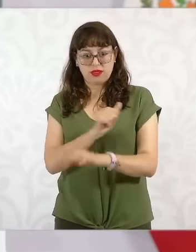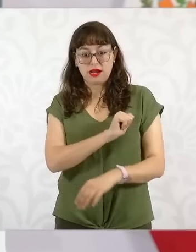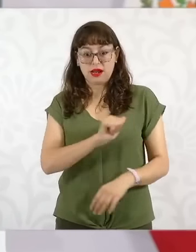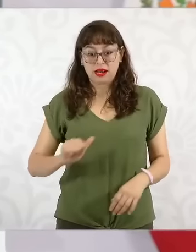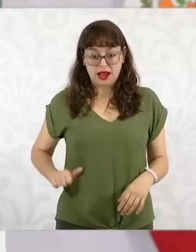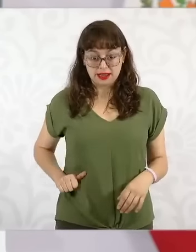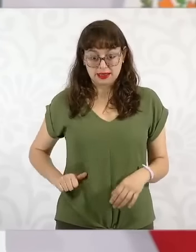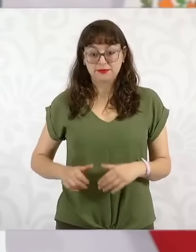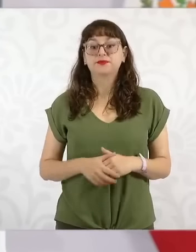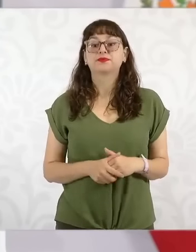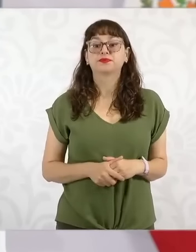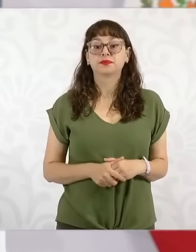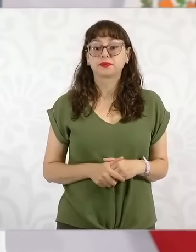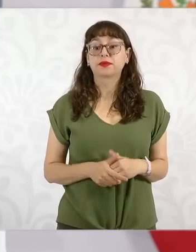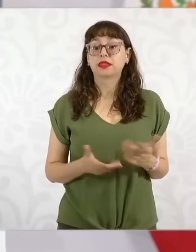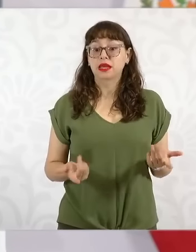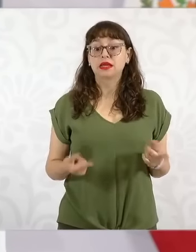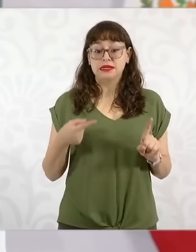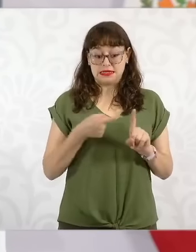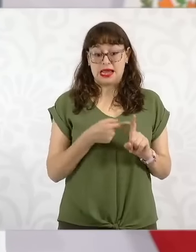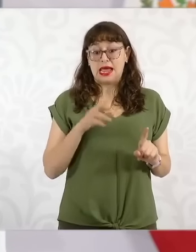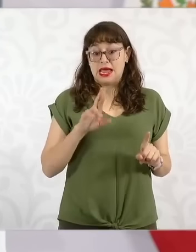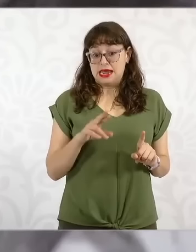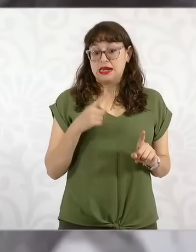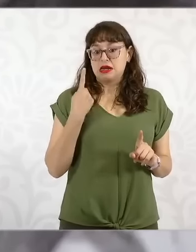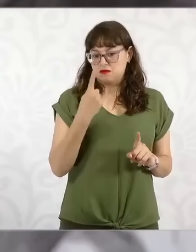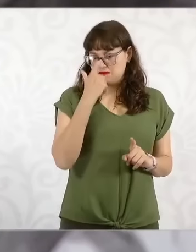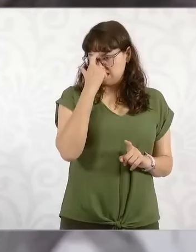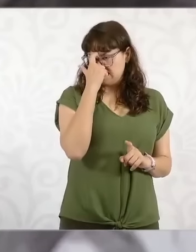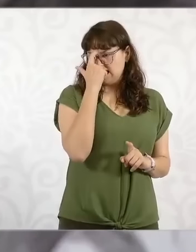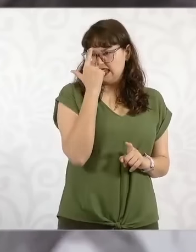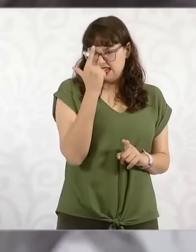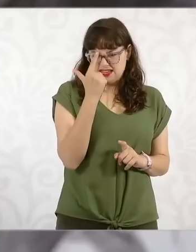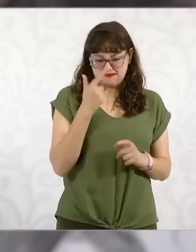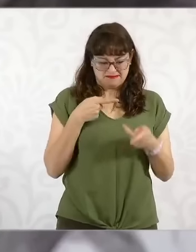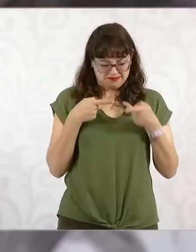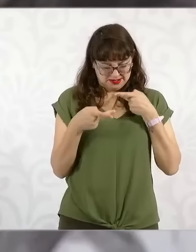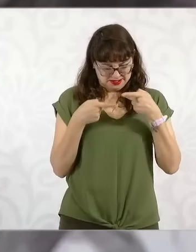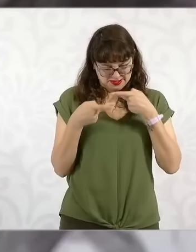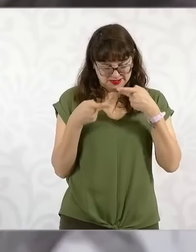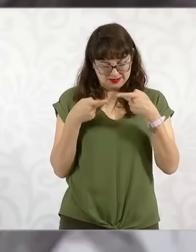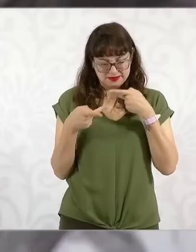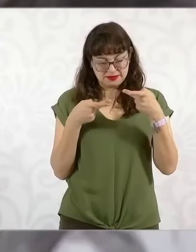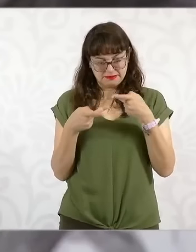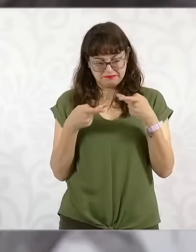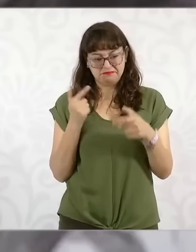la participación del R1 en la planeación y autoría intelectual del crimen. La fiscalía presentará